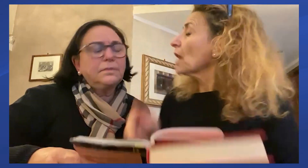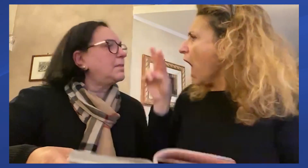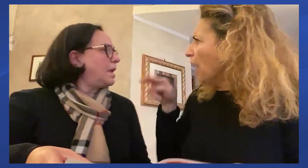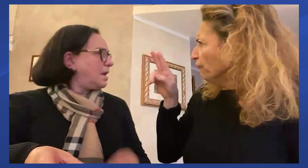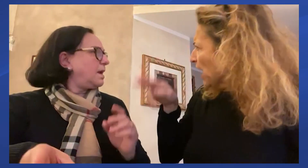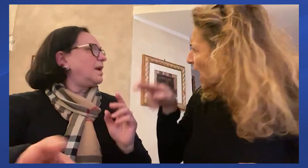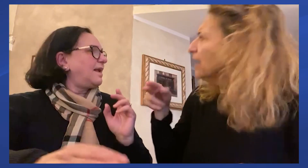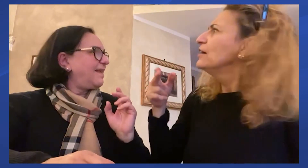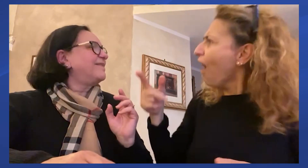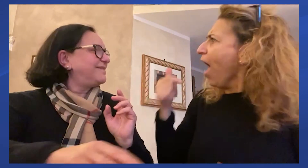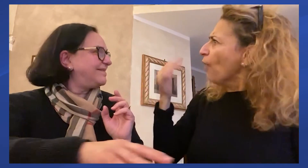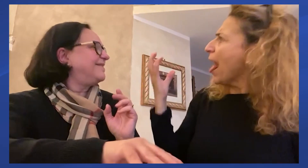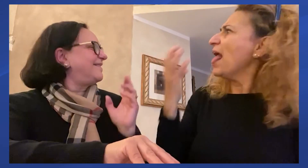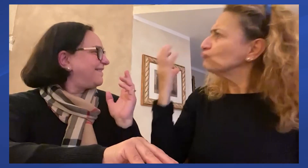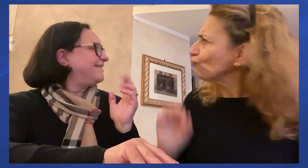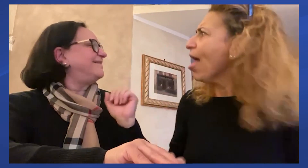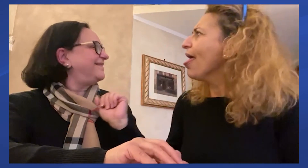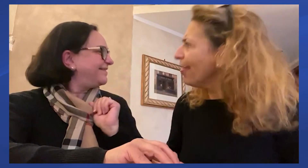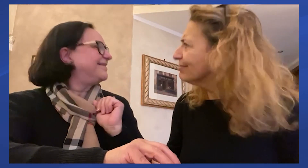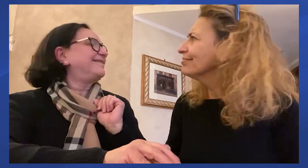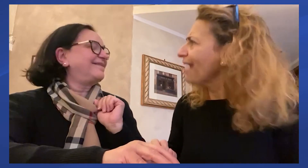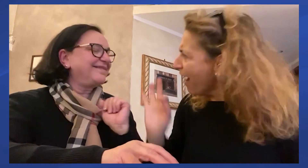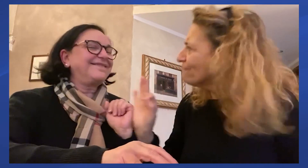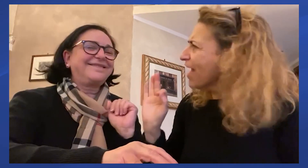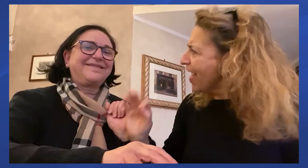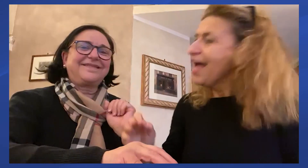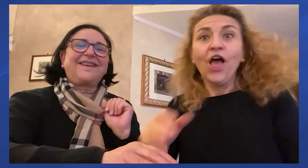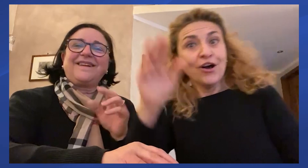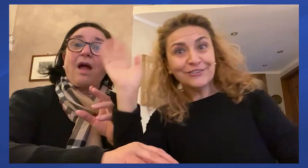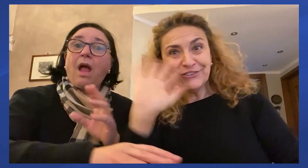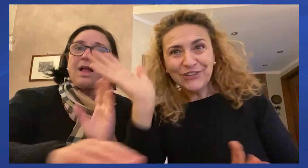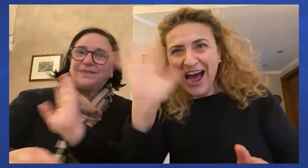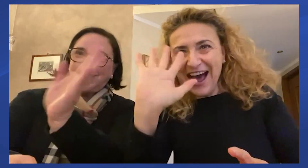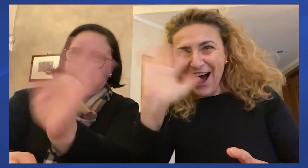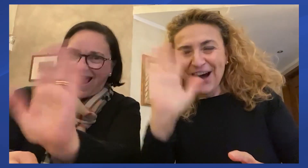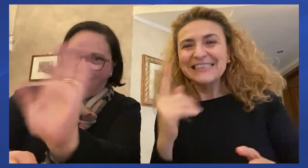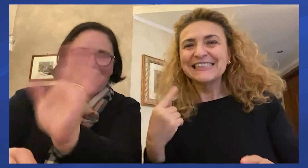E’ vero, è una leggenda. E' vero! Ciaoo!